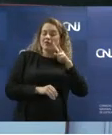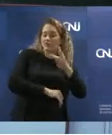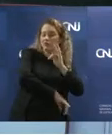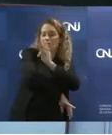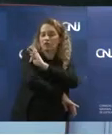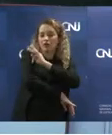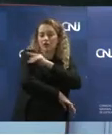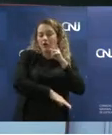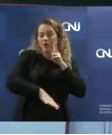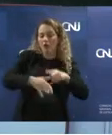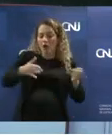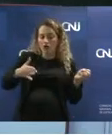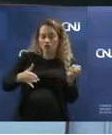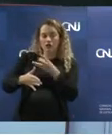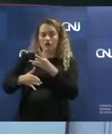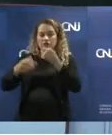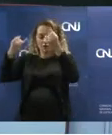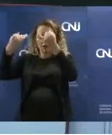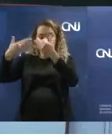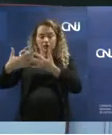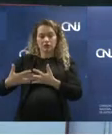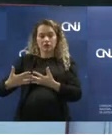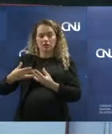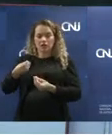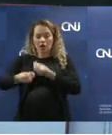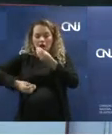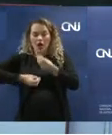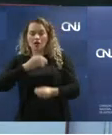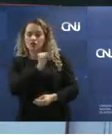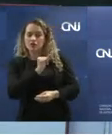no fluxo informacional em que o documento tramita